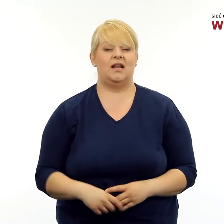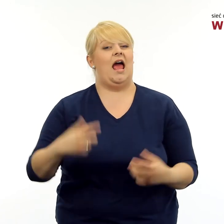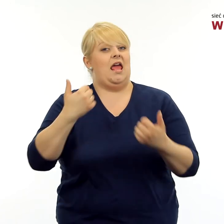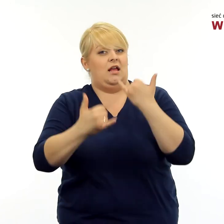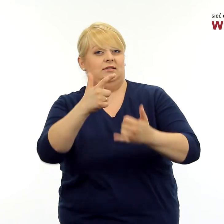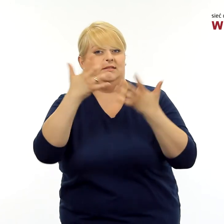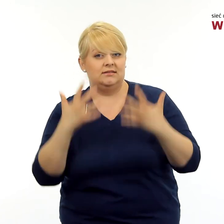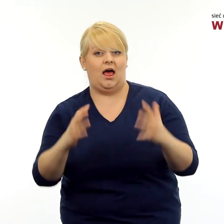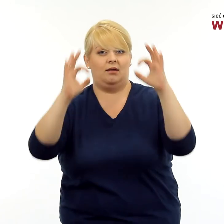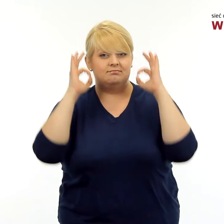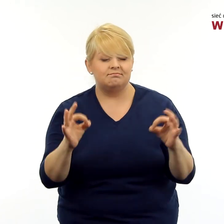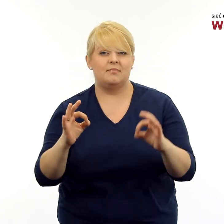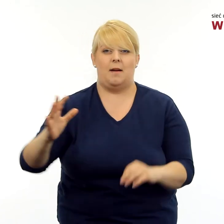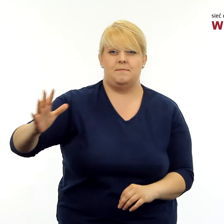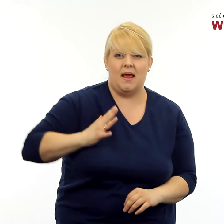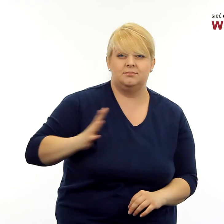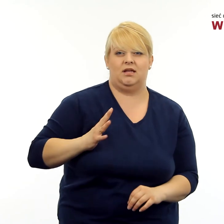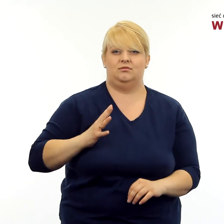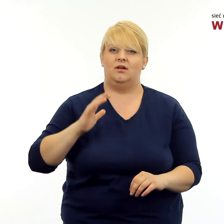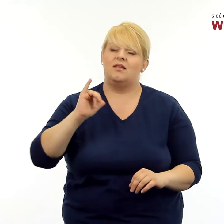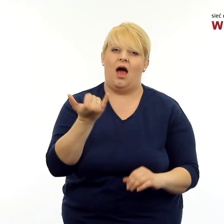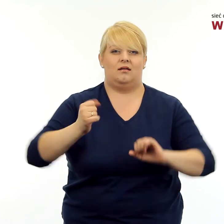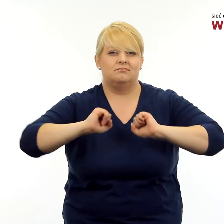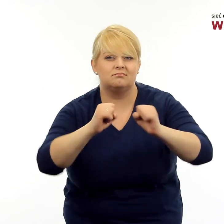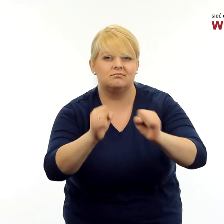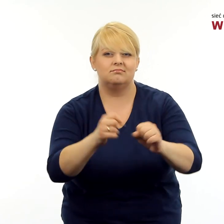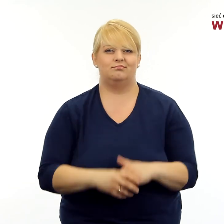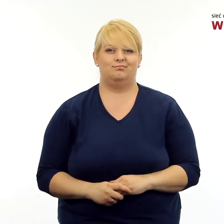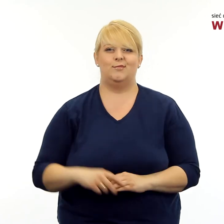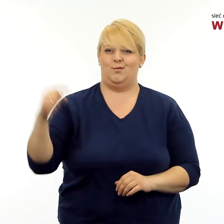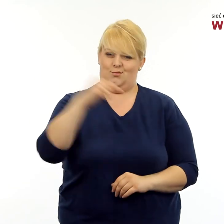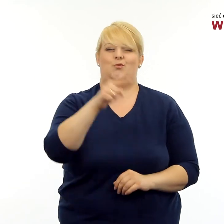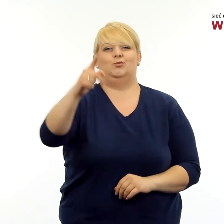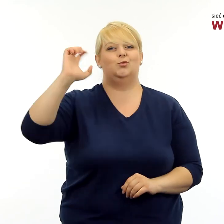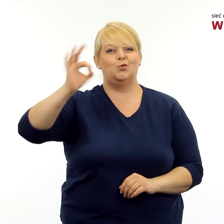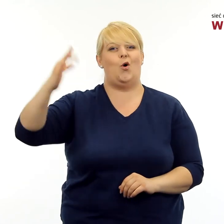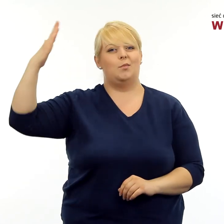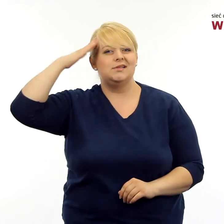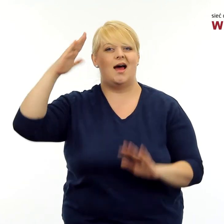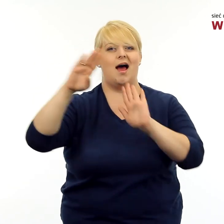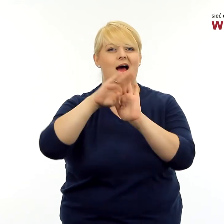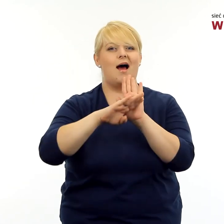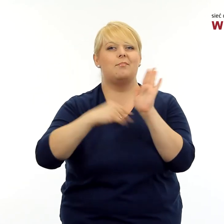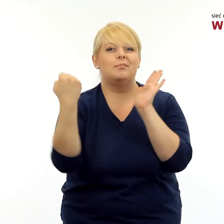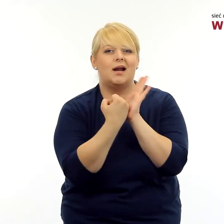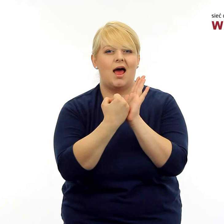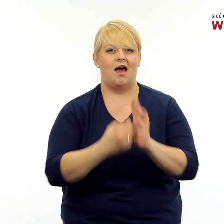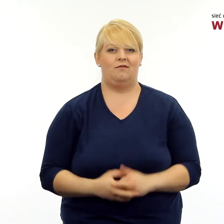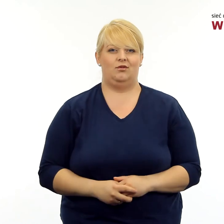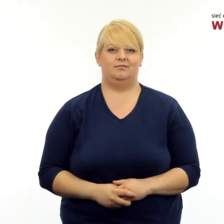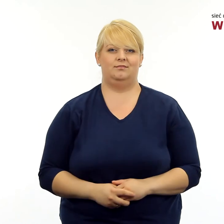Aby skutecznie i bezpiecznie działać, muszą też dobrze poznać prawo,